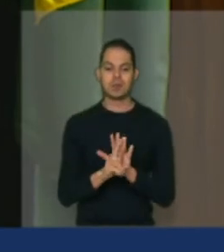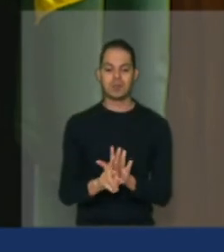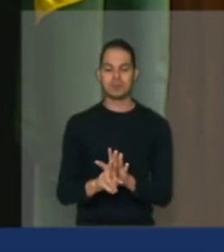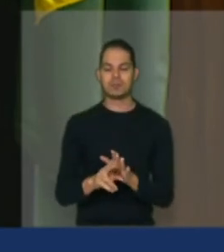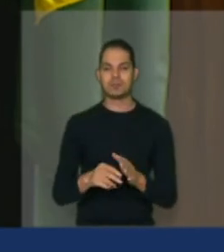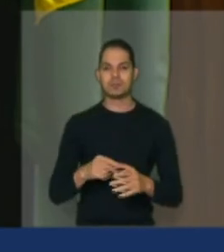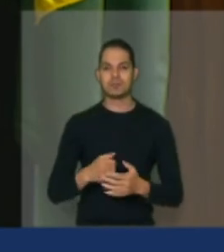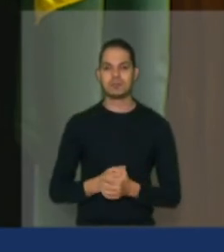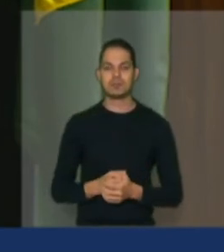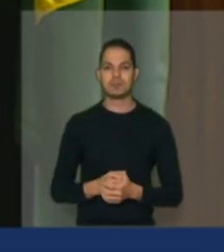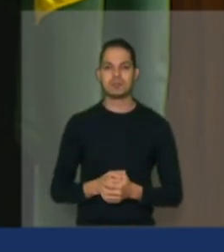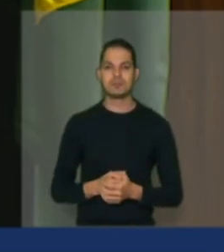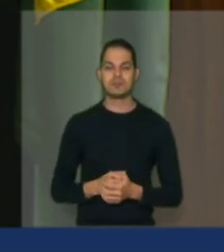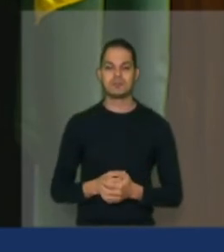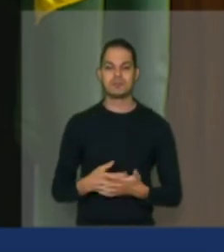RECONHEÇAM REALMENTE ESTA REPRESENTATIVIDADE. ISSO É